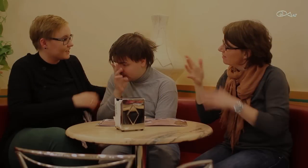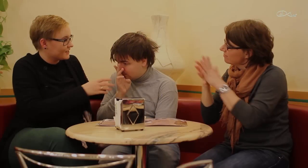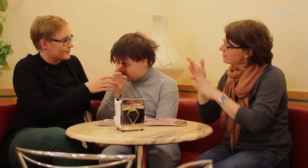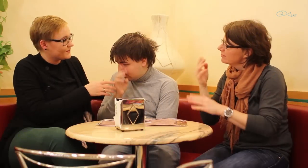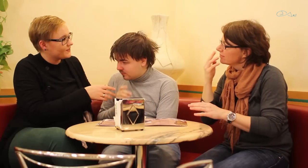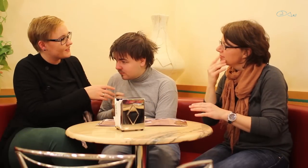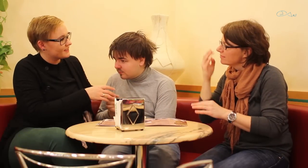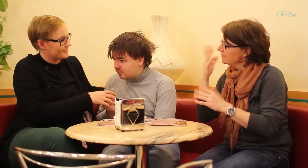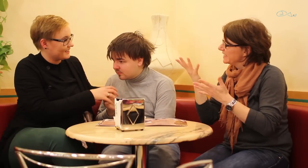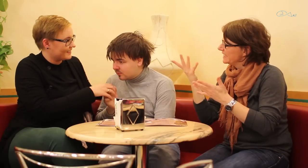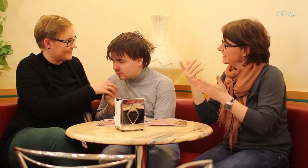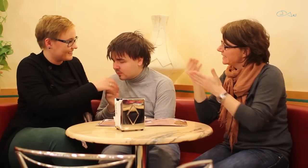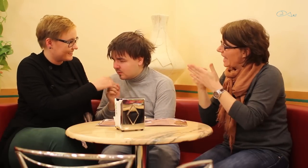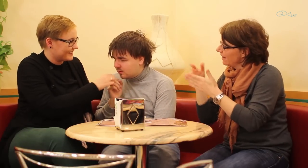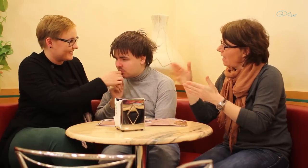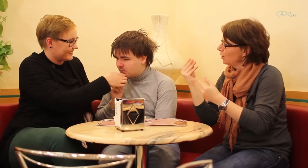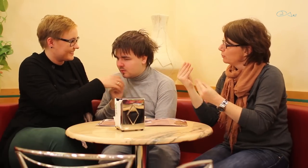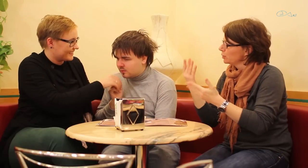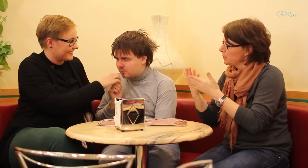Was sind das für Zeichen, die ihr im Gesicht macht? Kannst du uns ein Beispiel zeigen?